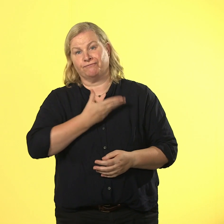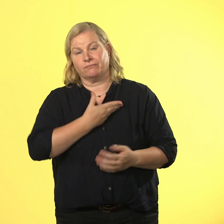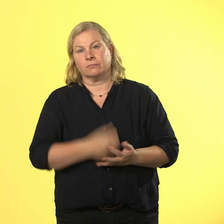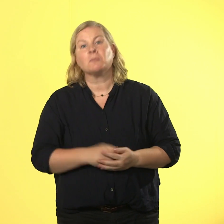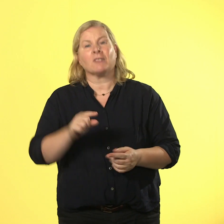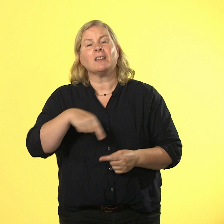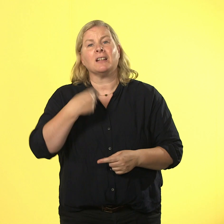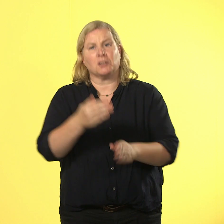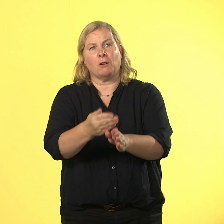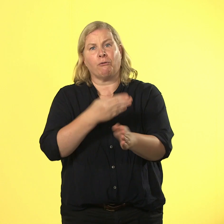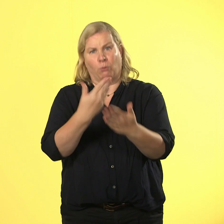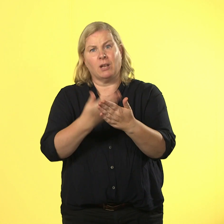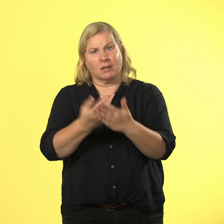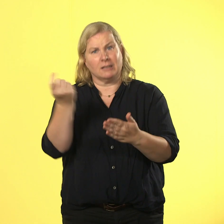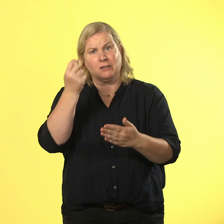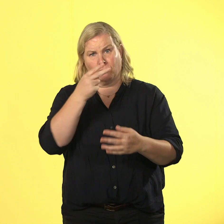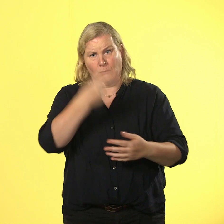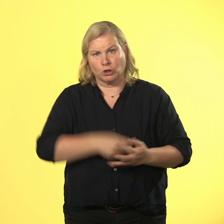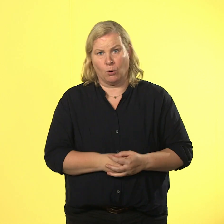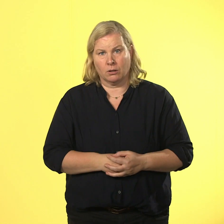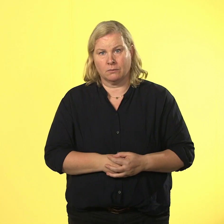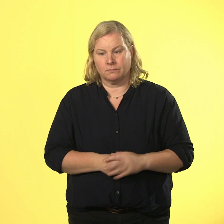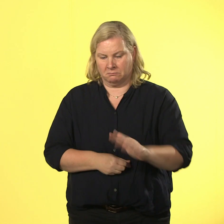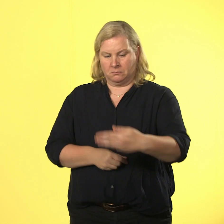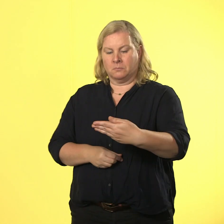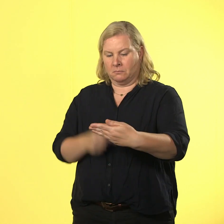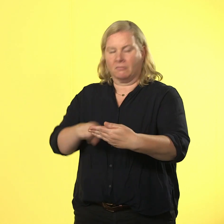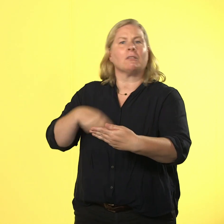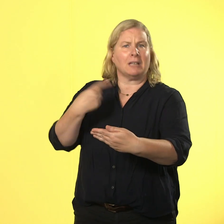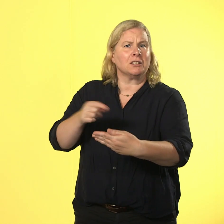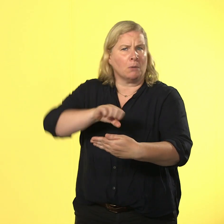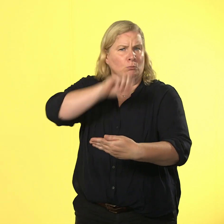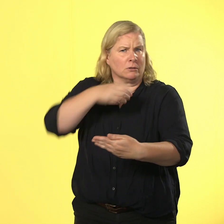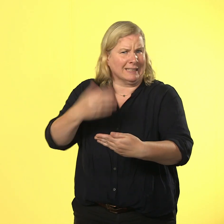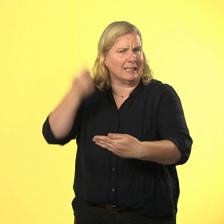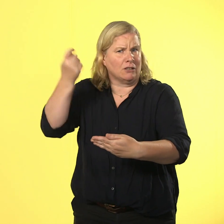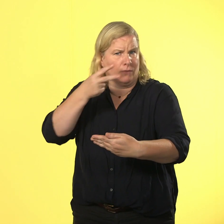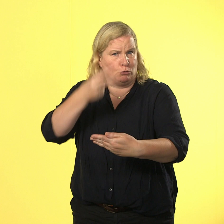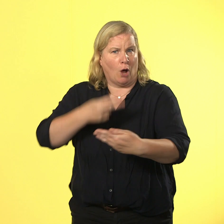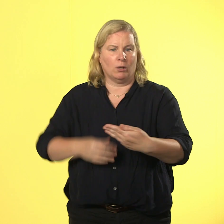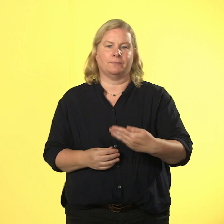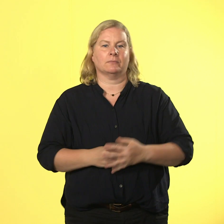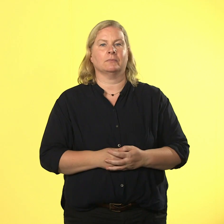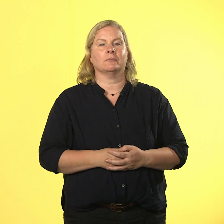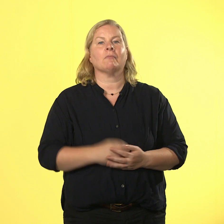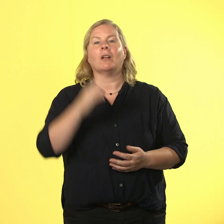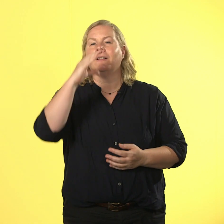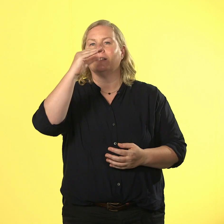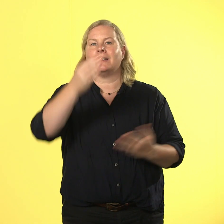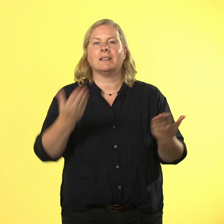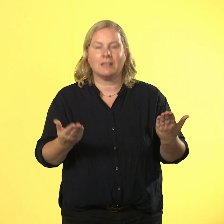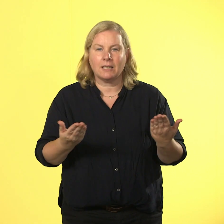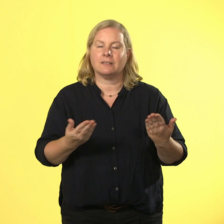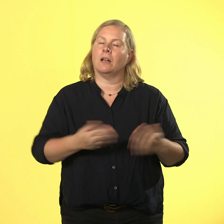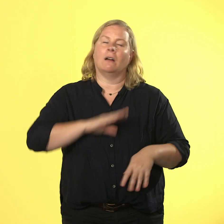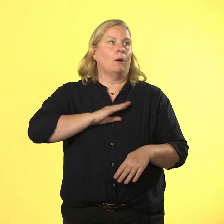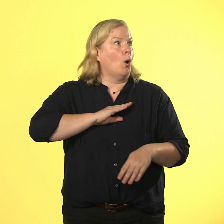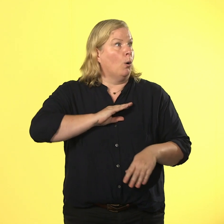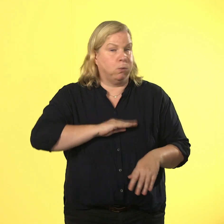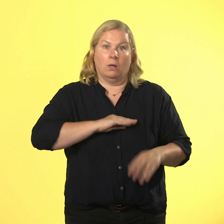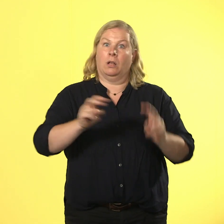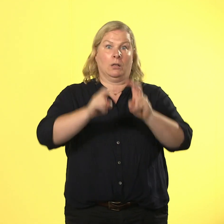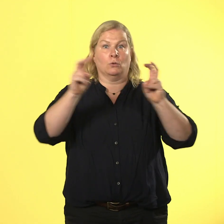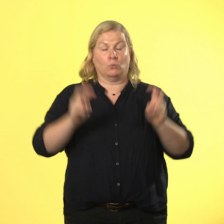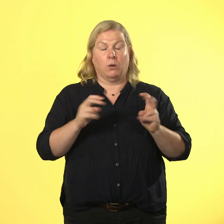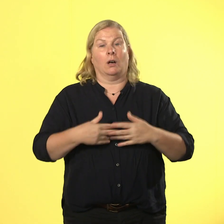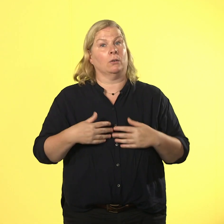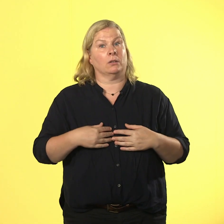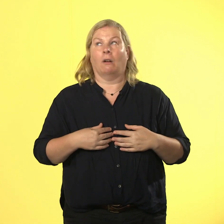nils war schon lang nicht mehr so froh, wieder zu hause zu sein. hey, das leben ist wirklich